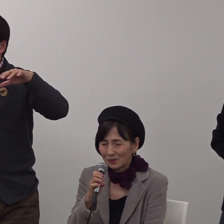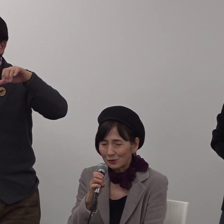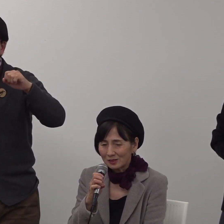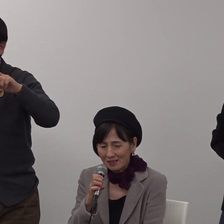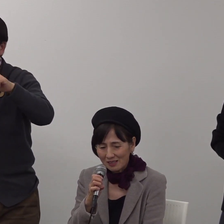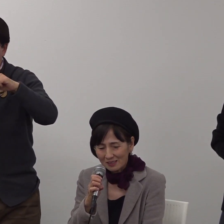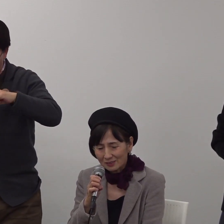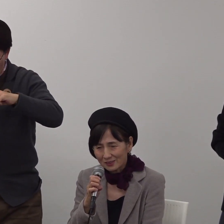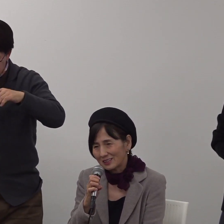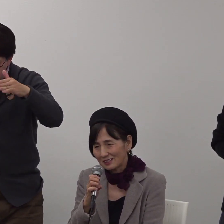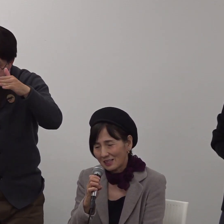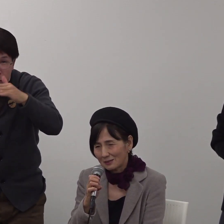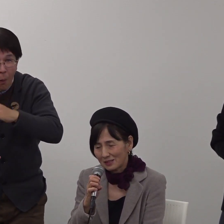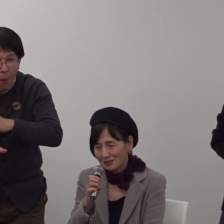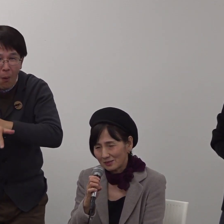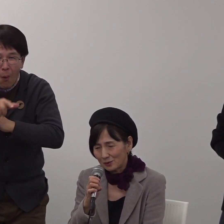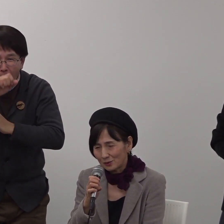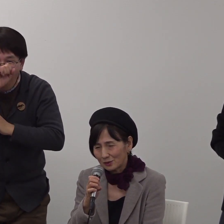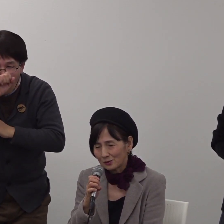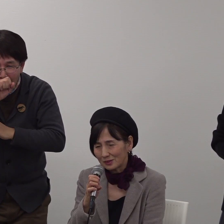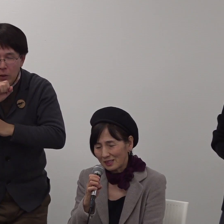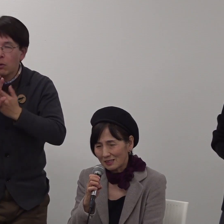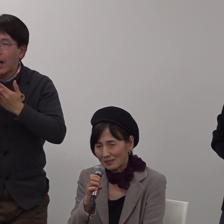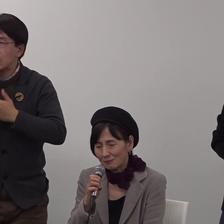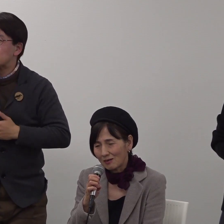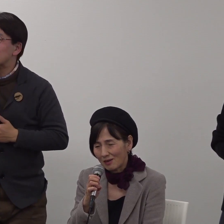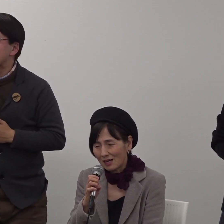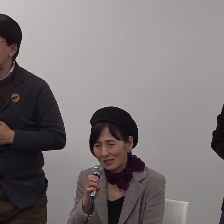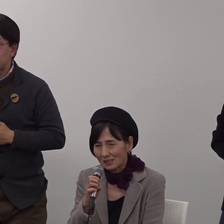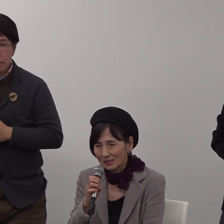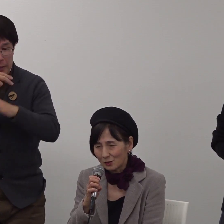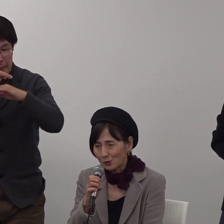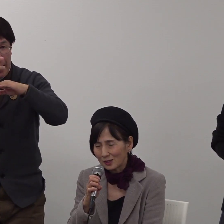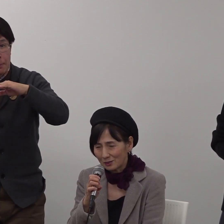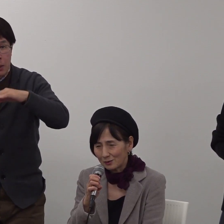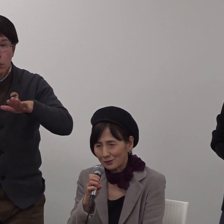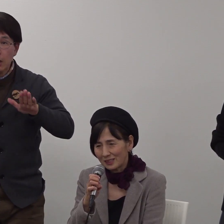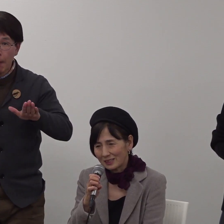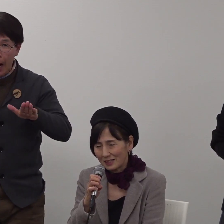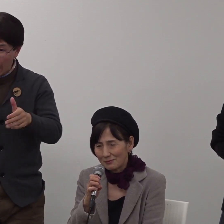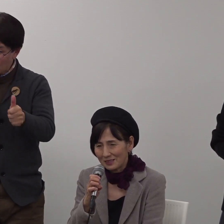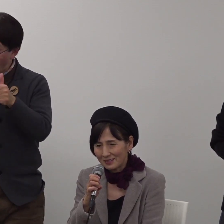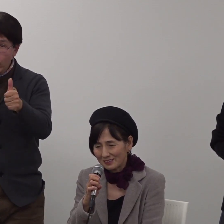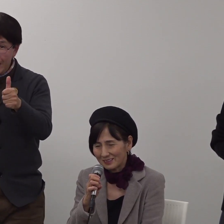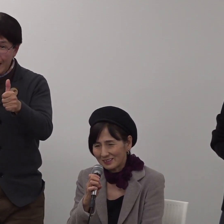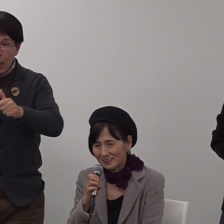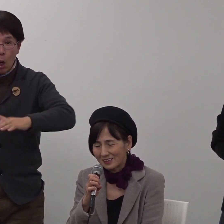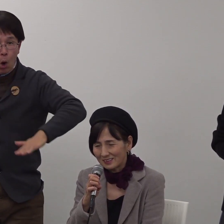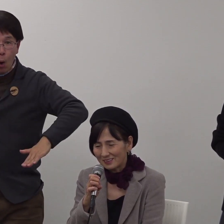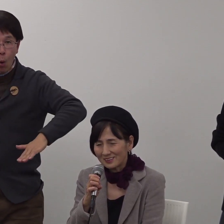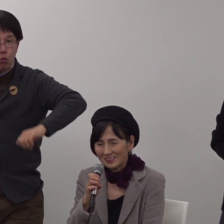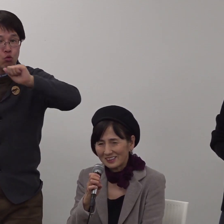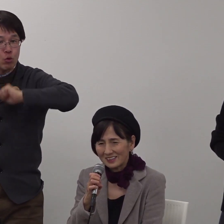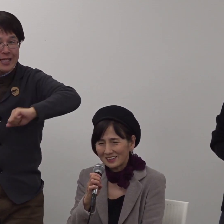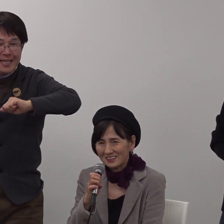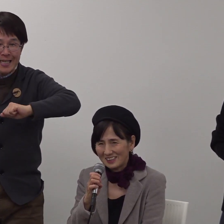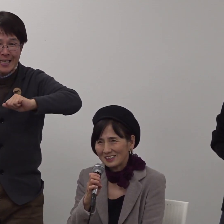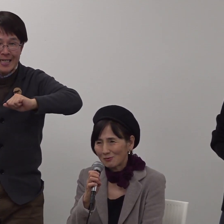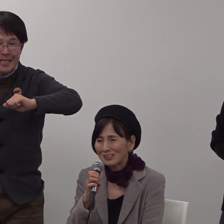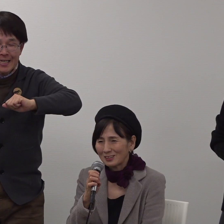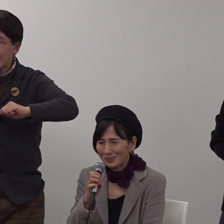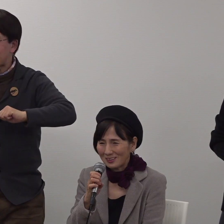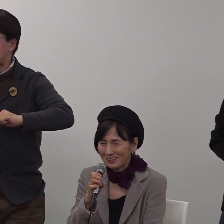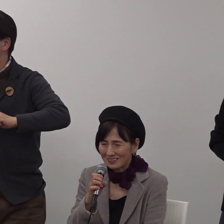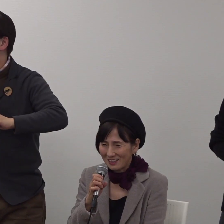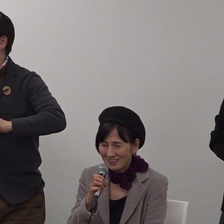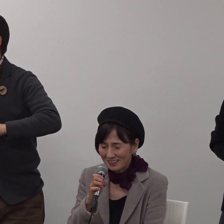そしてスキンダイビングそして 今は競技のフリーダイビングにのめり込んでますね